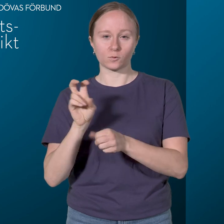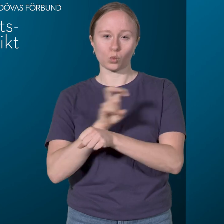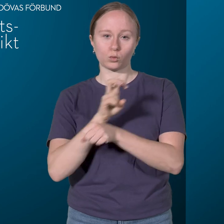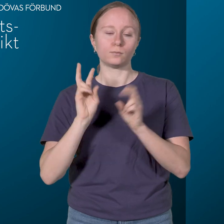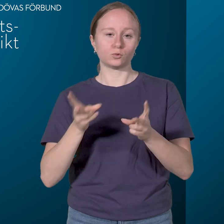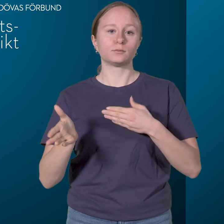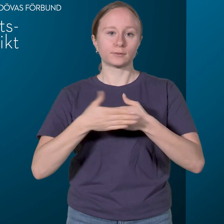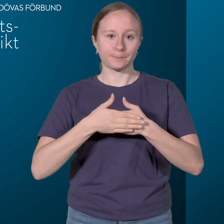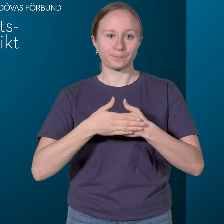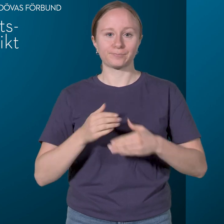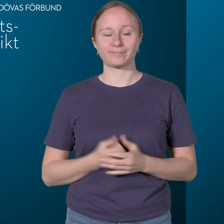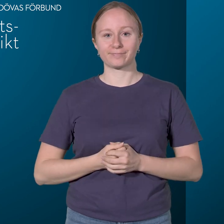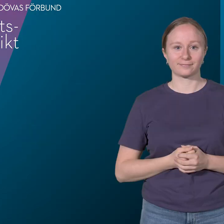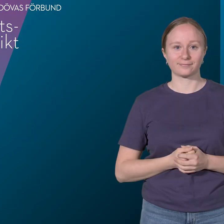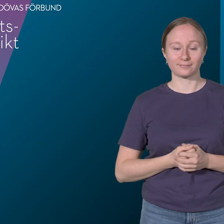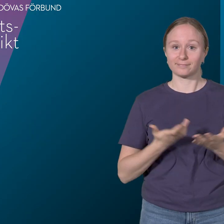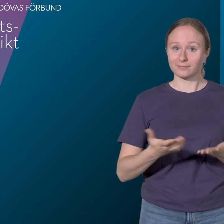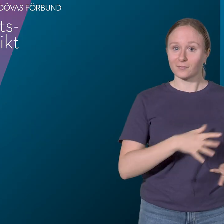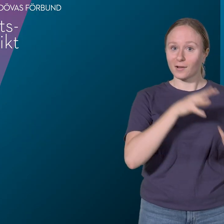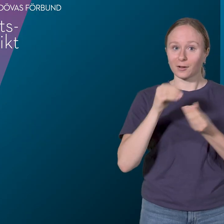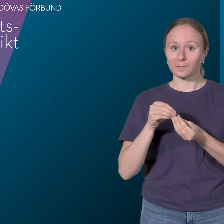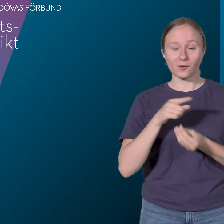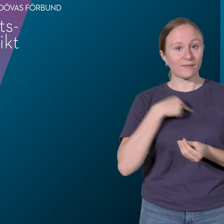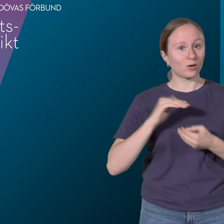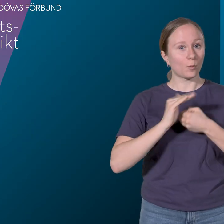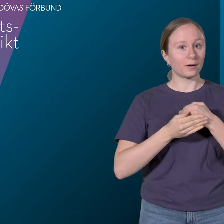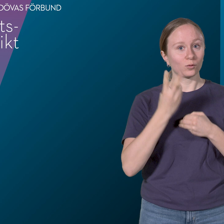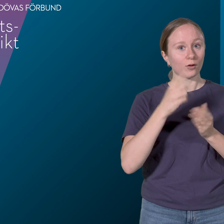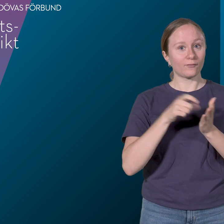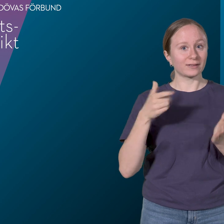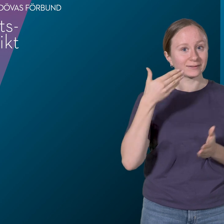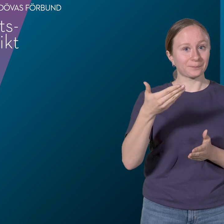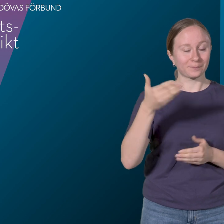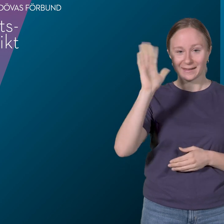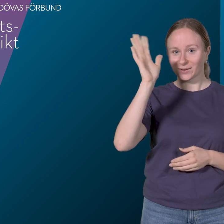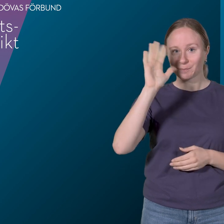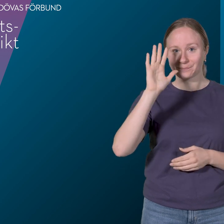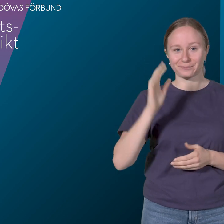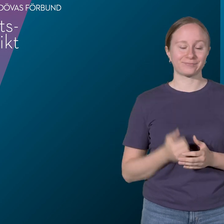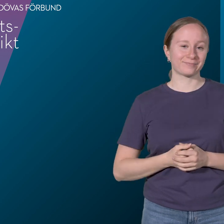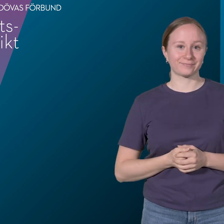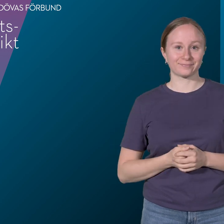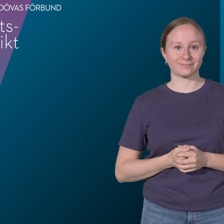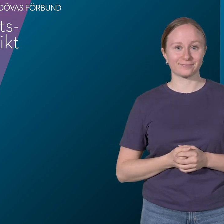Det gäller också för jouren. Det var veckans nyheter. Vi återkommer om två veckor, hej då!